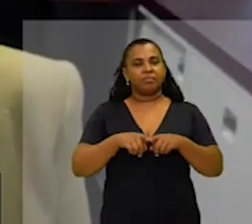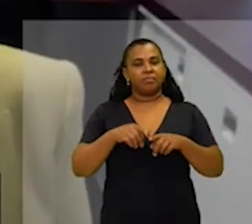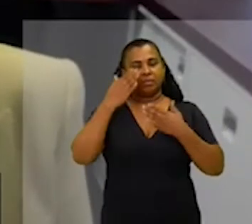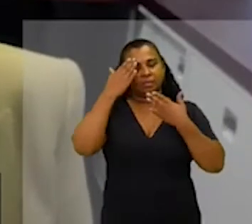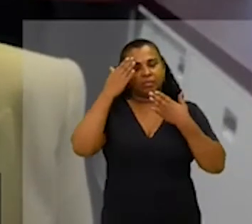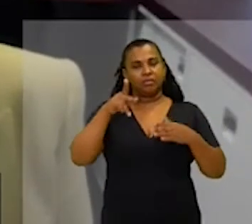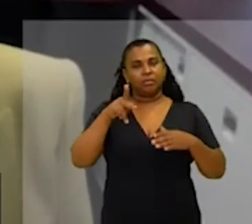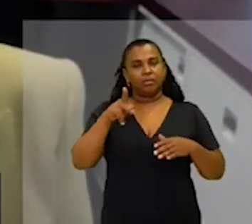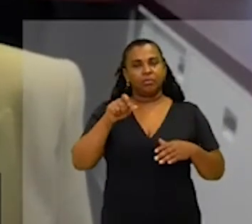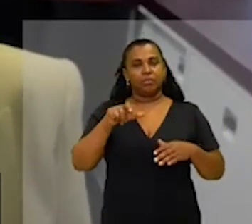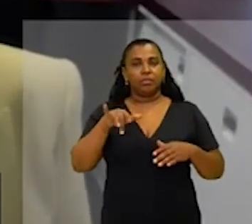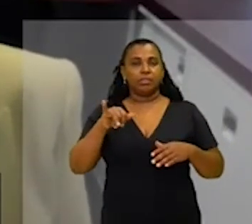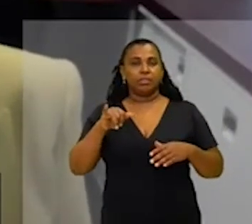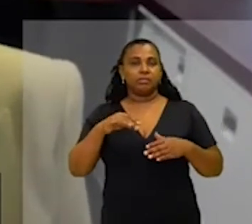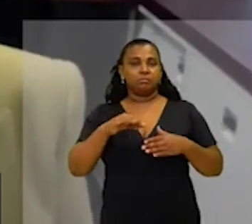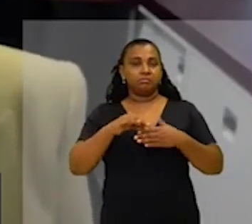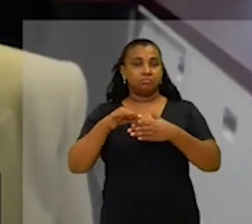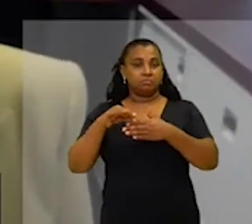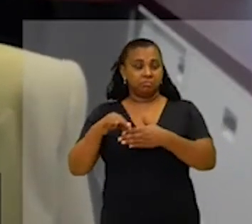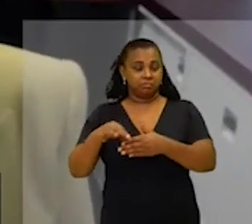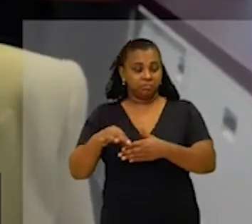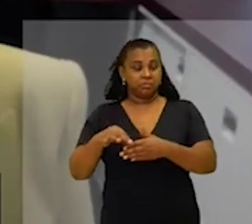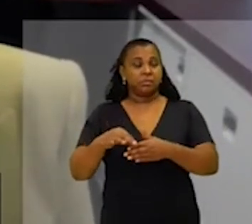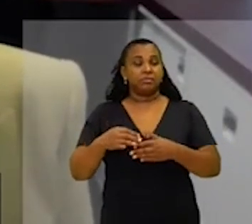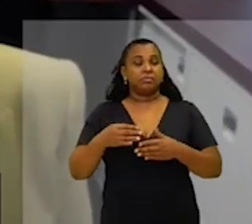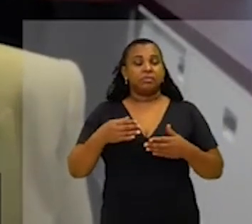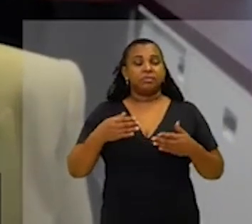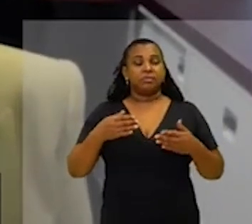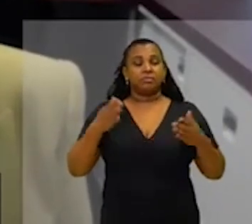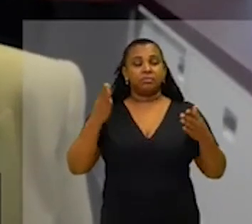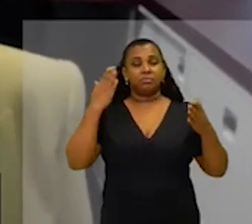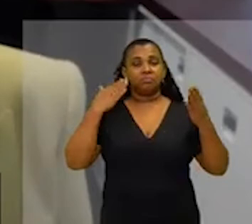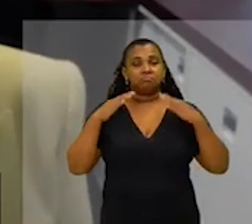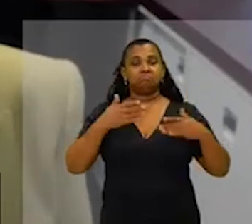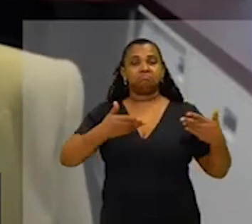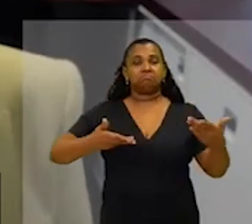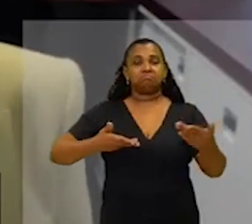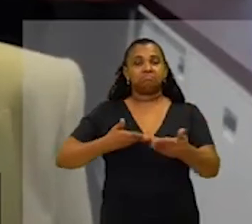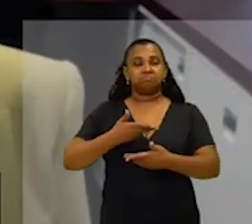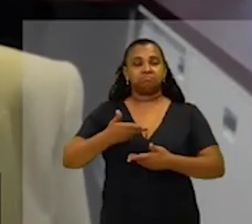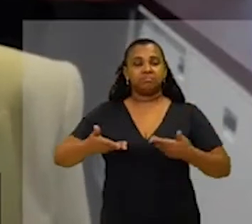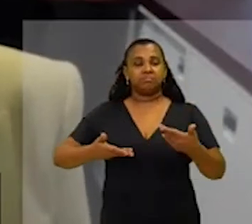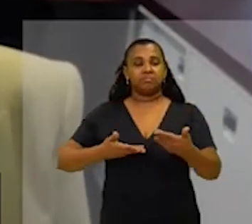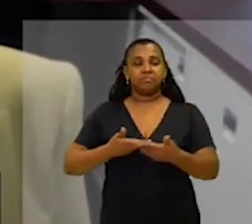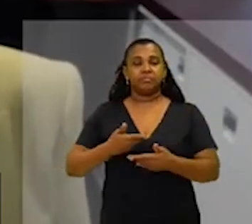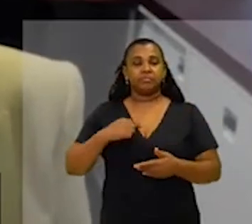tá aqui sendo mediada por você olhando a gente na verdade acabou dando uma sorte com todo respeito